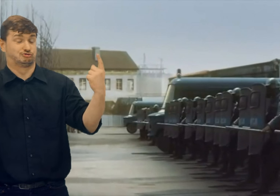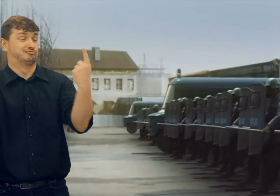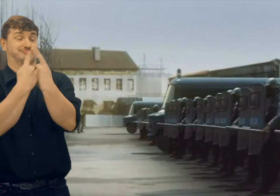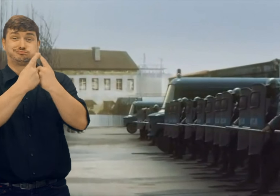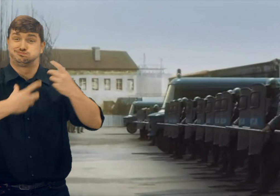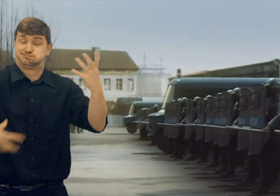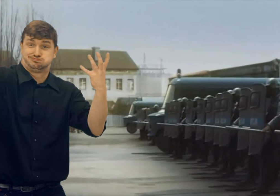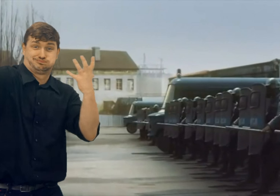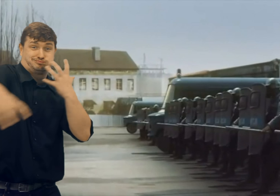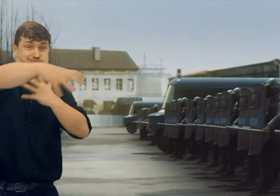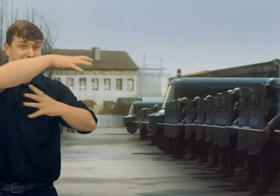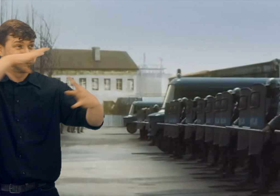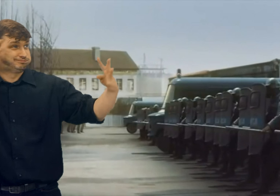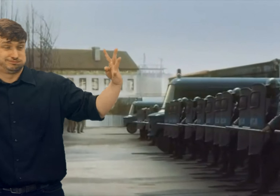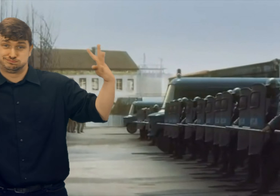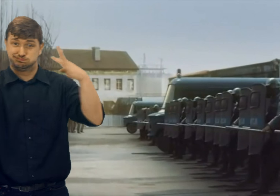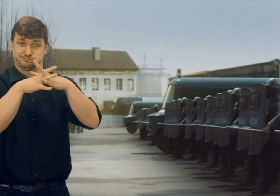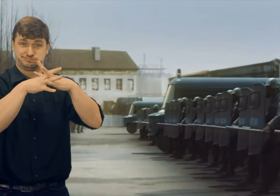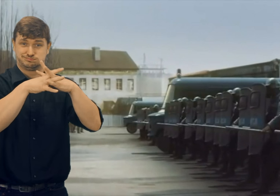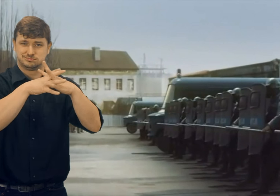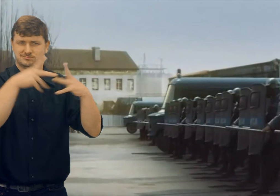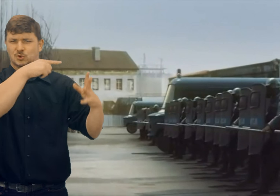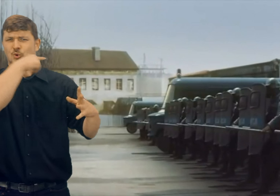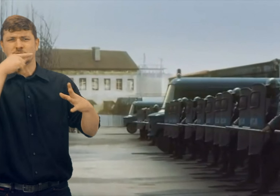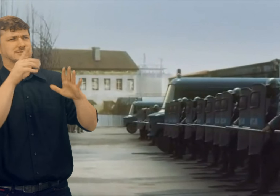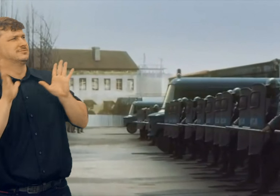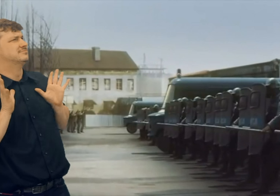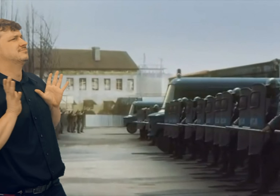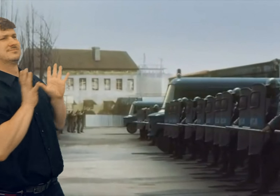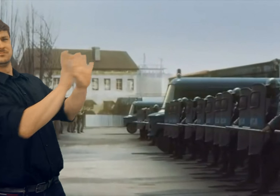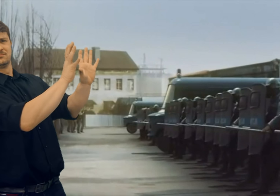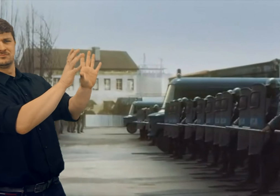Sie sorgte für große Unruhen. Die polnischen Arbeiter der Streikbewegung forderten den Rückzug der Sowjets.